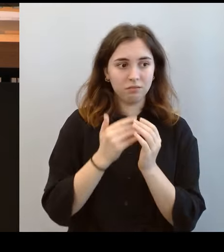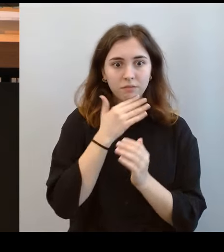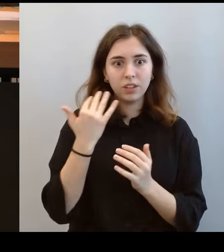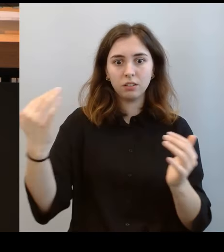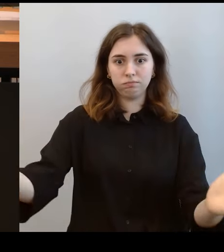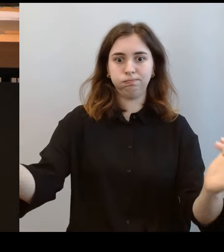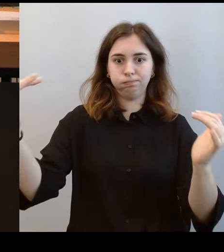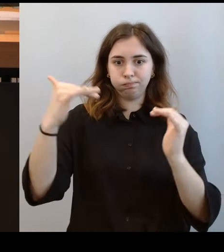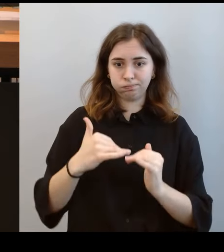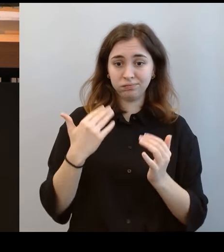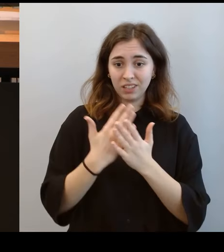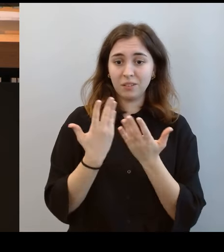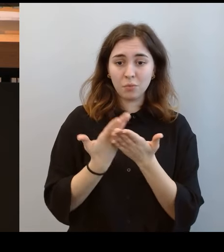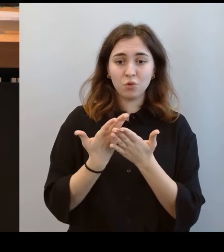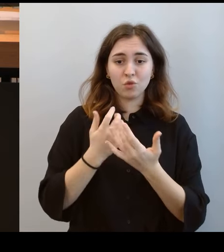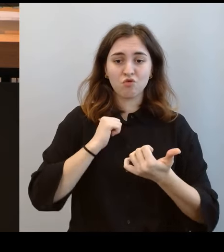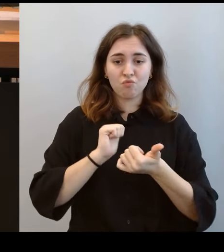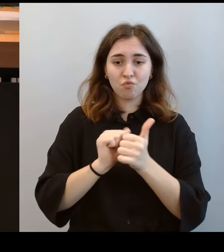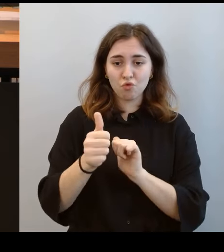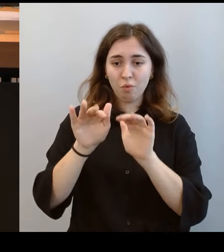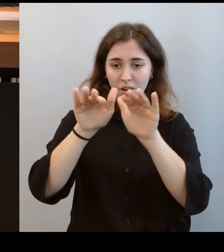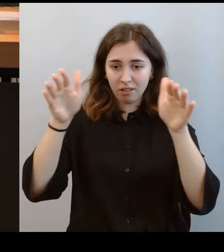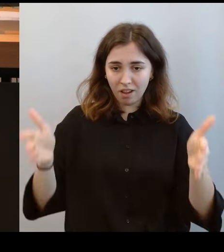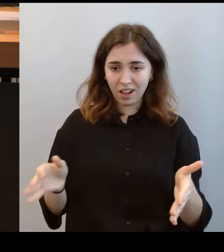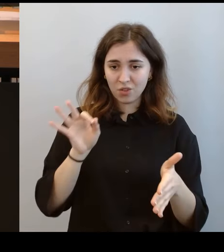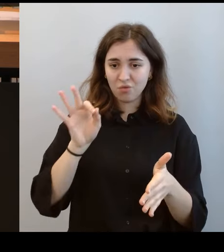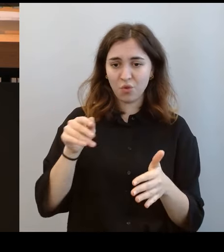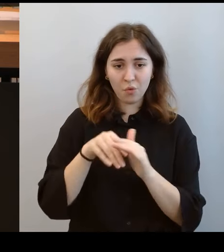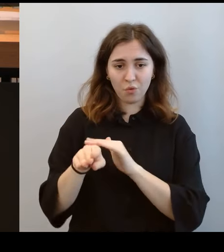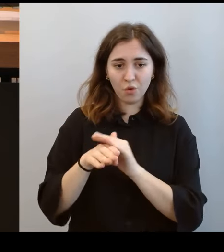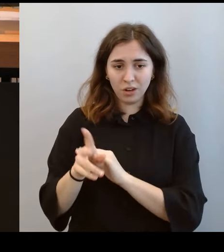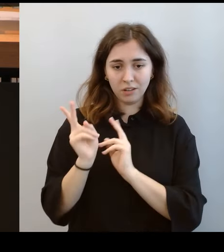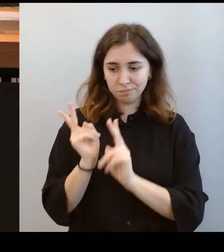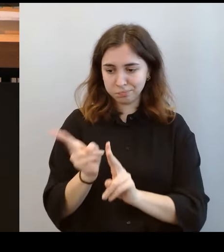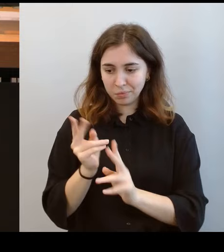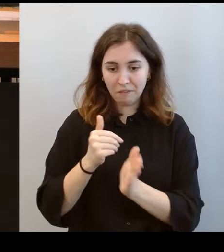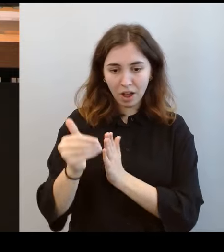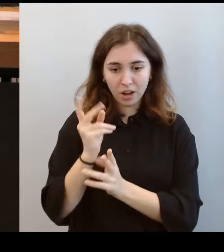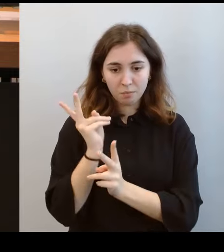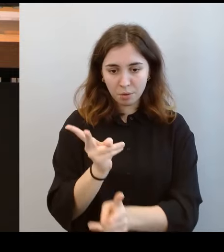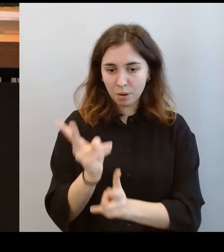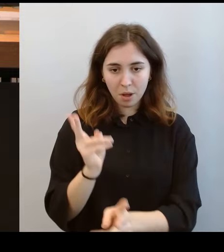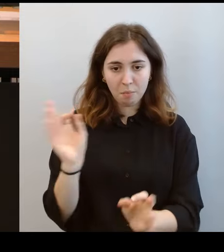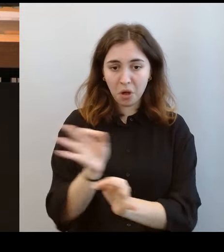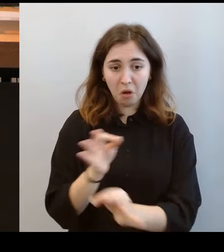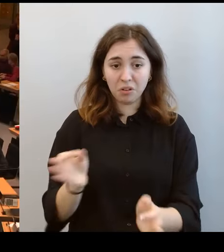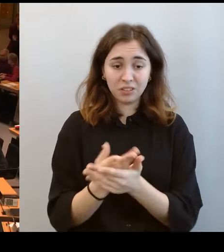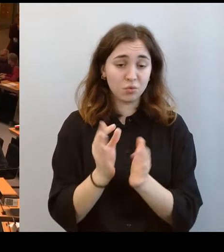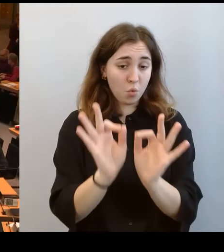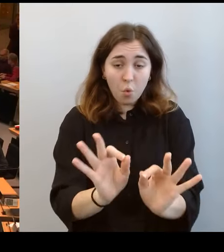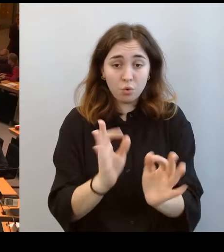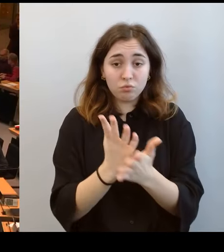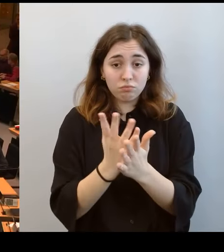Flüchtlingen zu vermeiden. Das ist gut, und das ist auch eine Errungenschaft. (Beifall) Das ist aber noch keine Lösung des Problems.